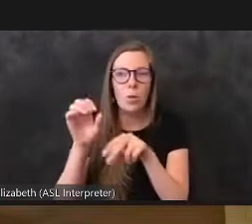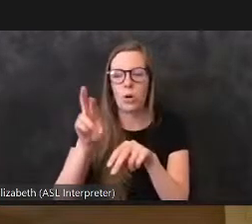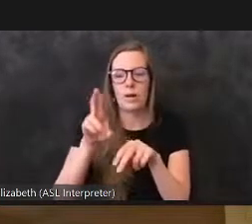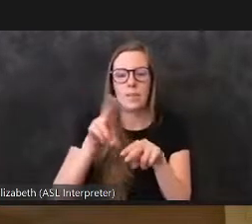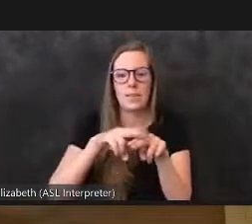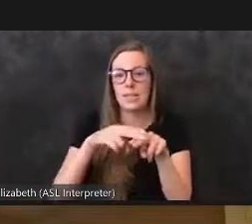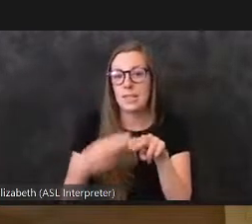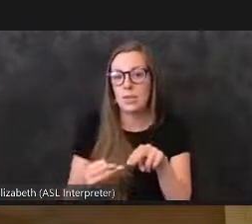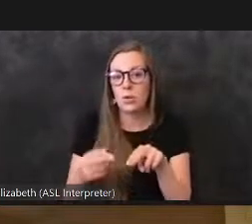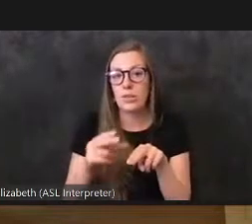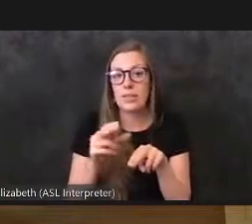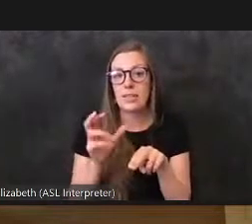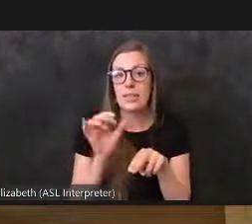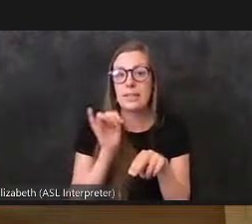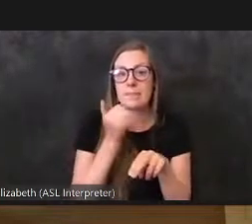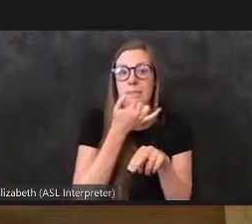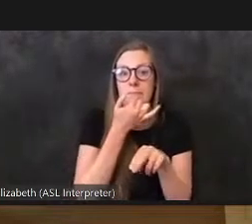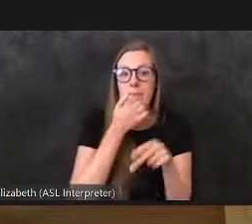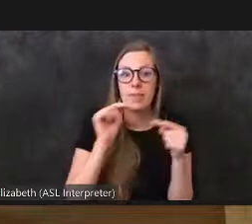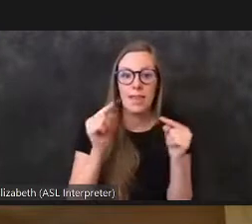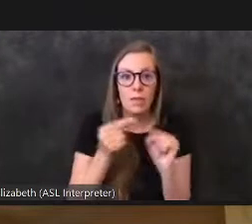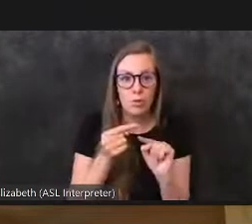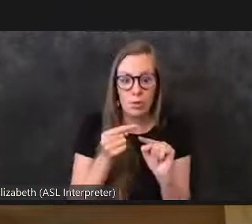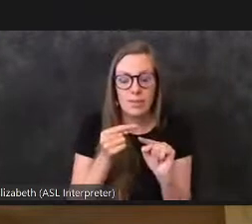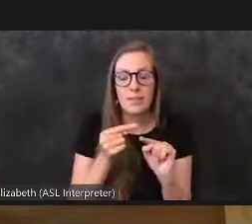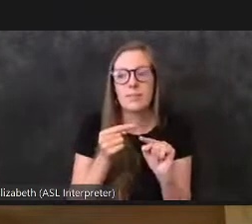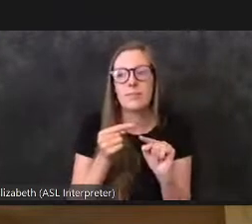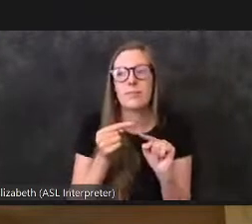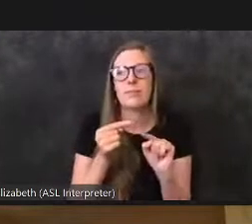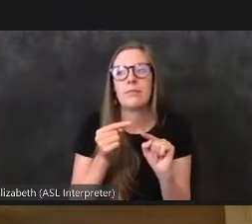acremente tanto en lesiones no intencionales,